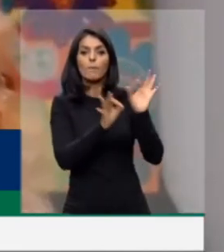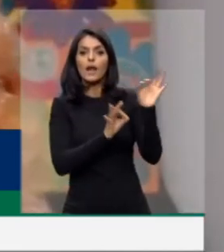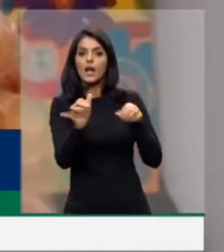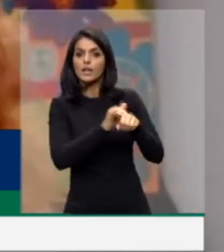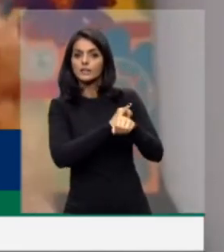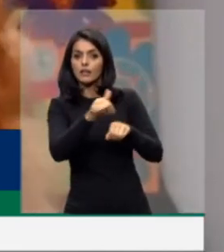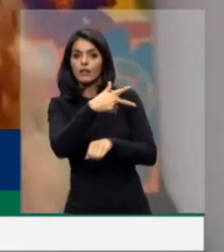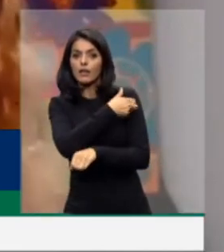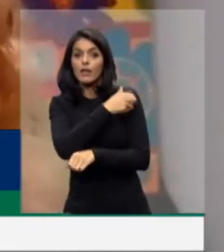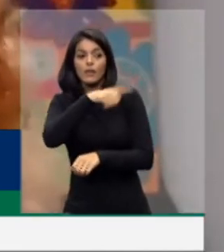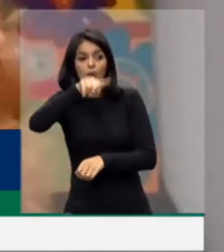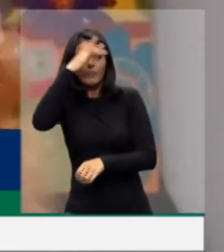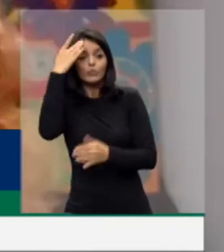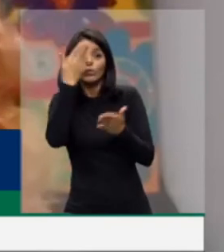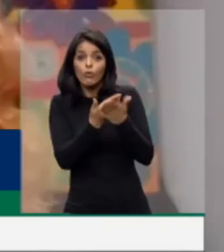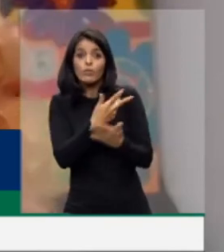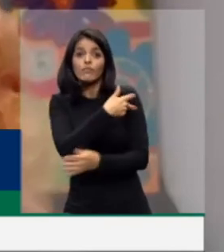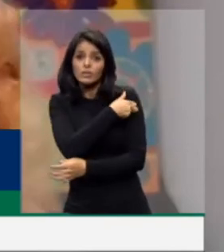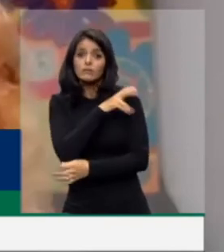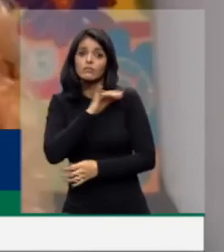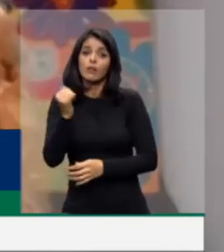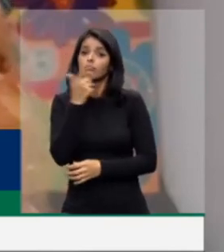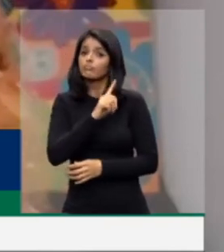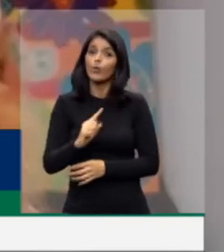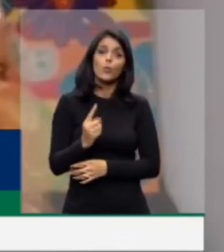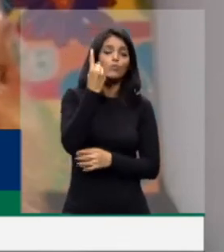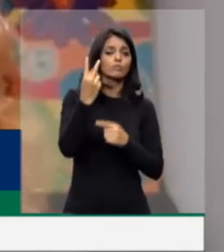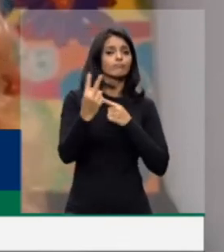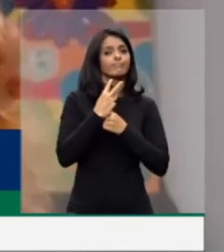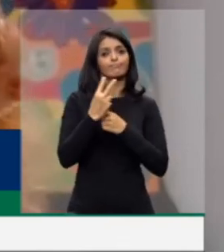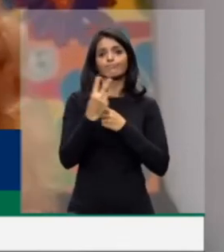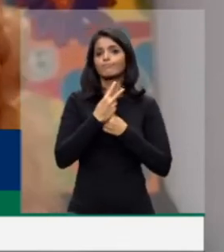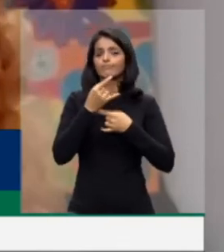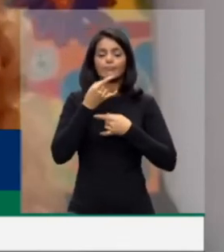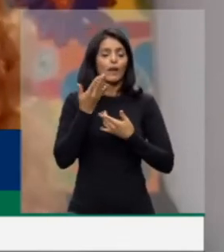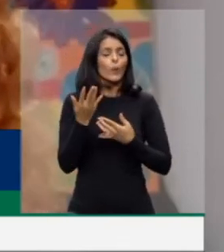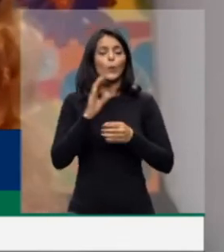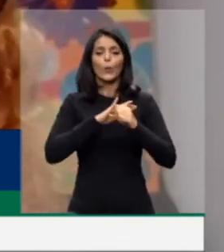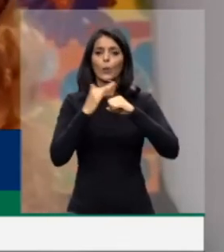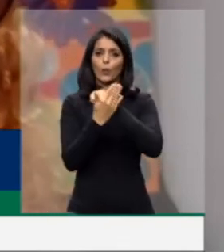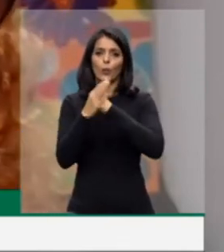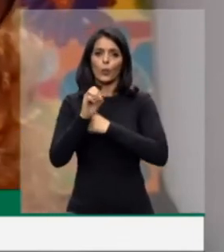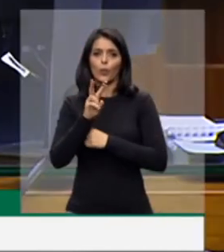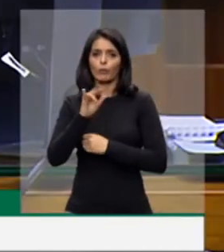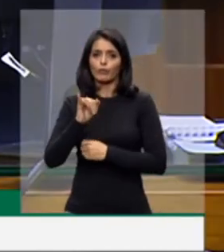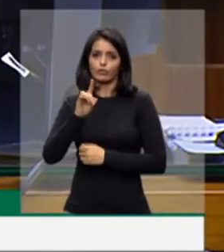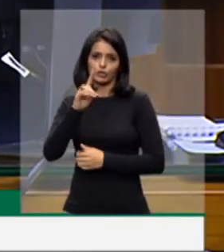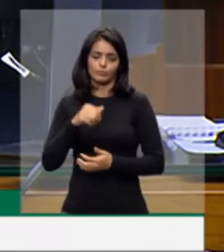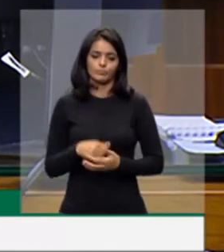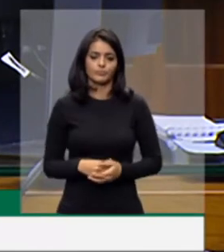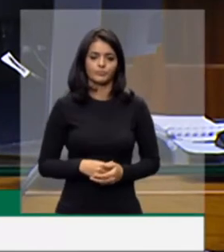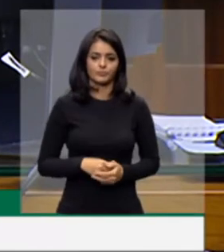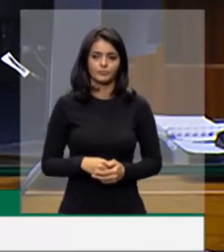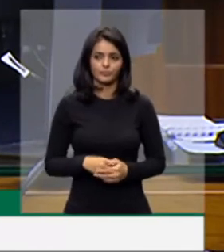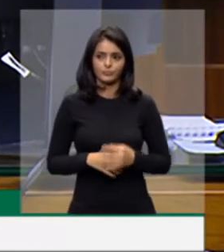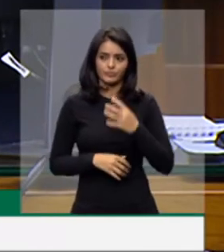CAMPANHA PÚBLICA POR ELA E TODOS NÓS DEVEMOS FAZER USO DA VACINA DENTRO DO PLANO ESTRATÉGICO E FAZER COM QUE AS PESSOAS CONFIEM NA VACINA QUE É ÚNICA FORMA DE